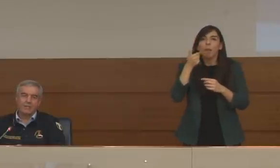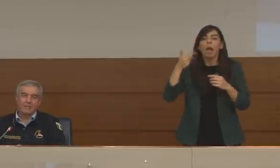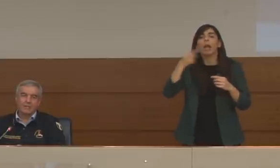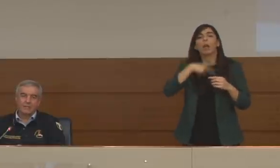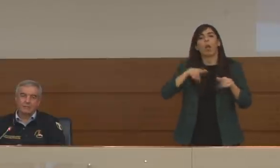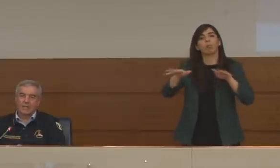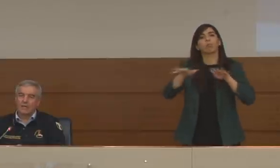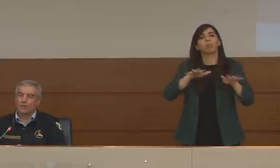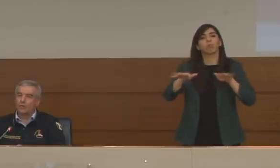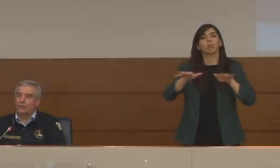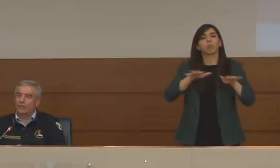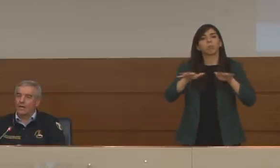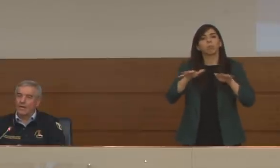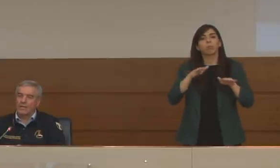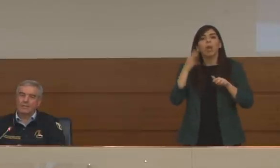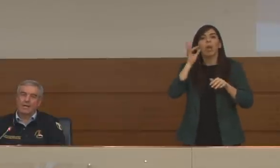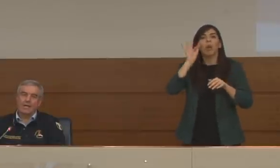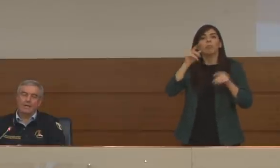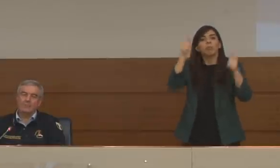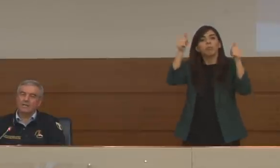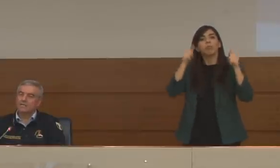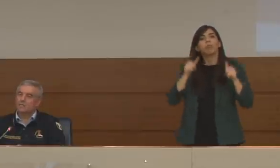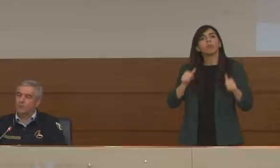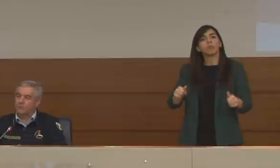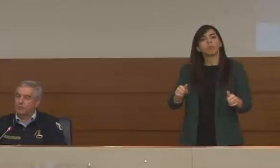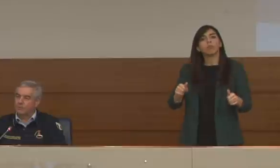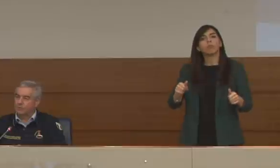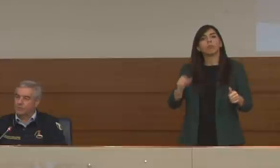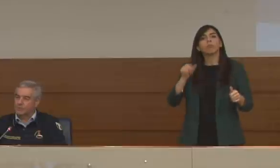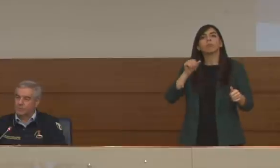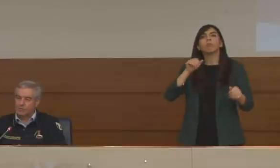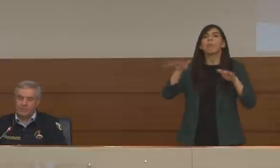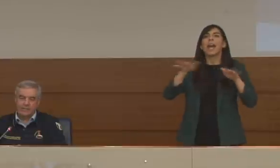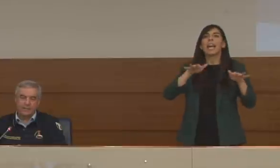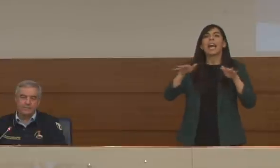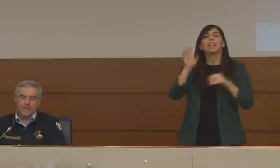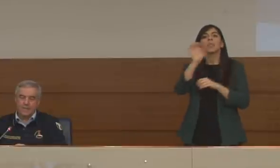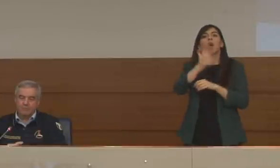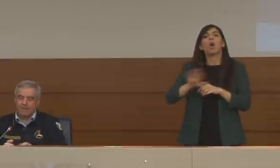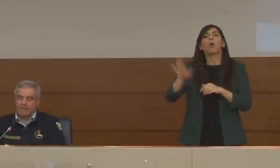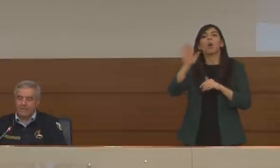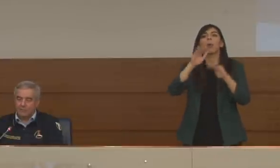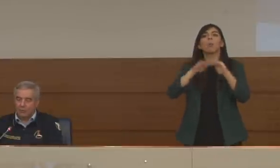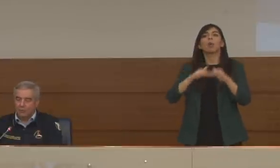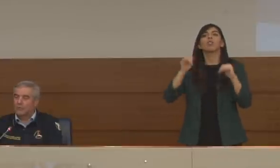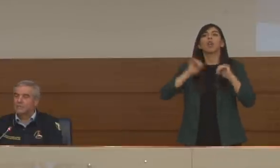una call al Meccanismo Europeo di Protezione Civile per avere le bombole a